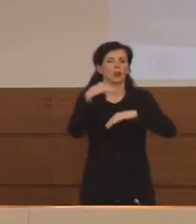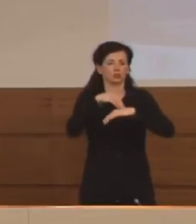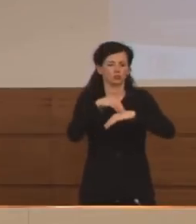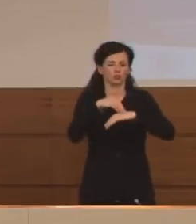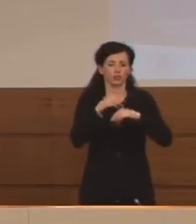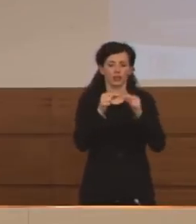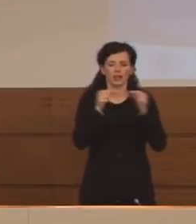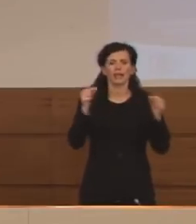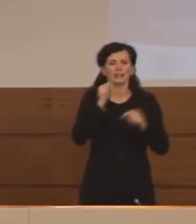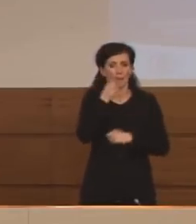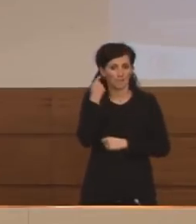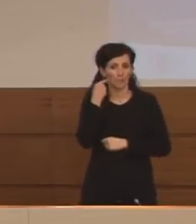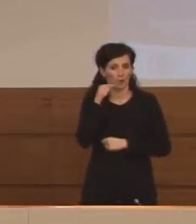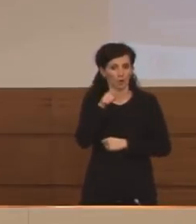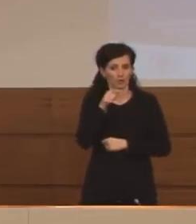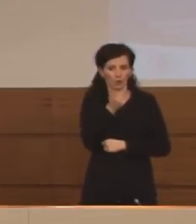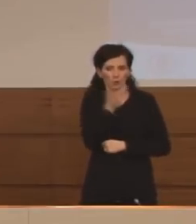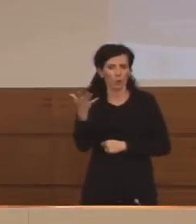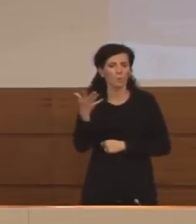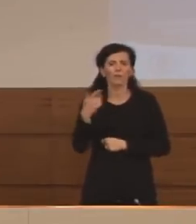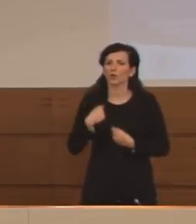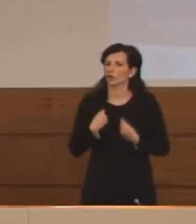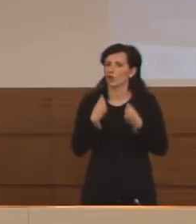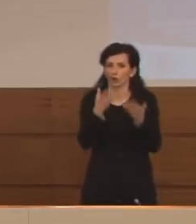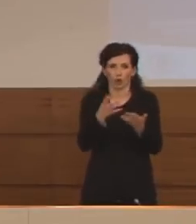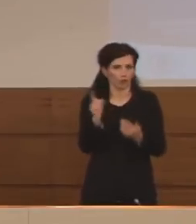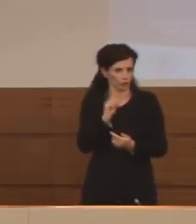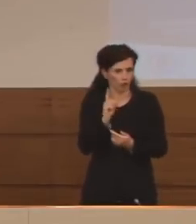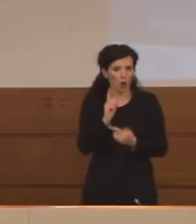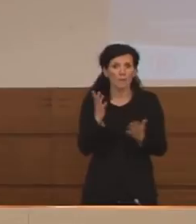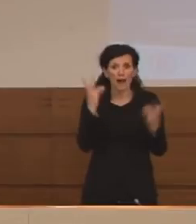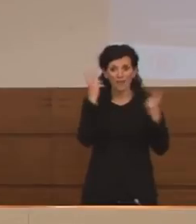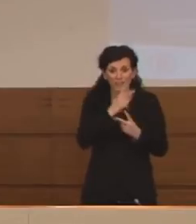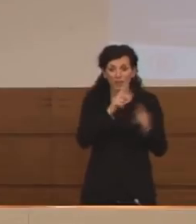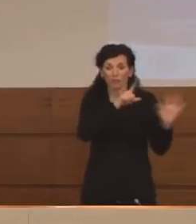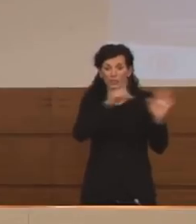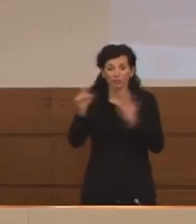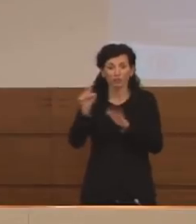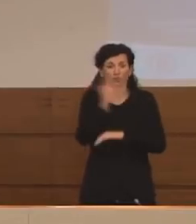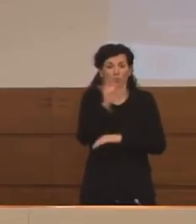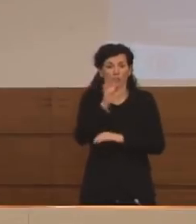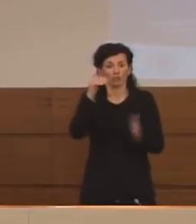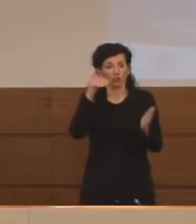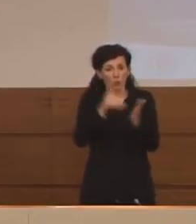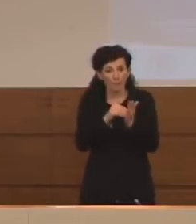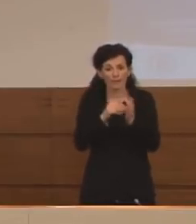Io non lo do, ma siamo arrivati a 755.000tamponi effettuati.